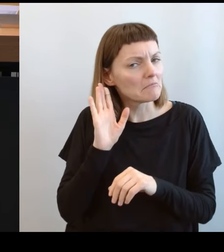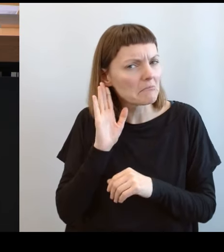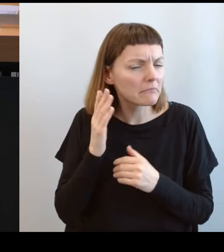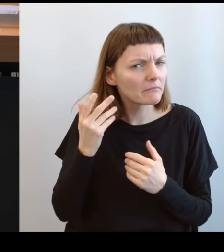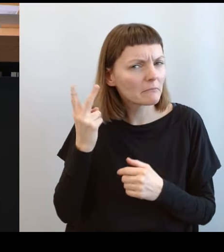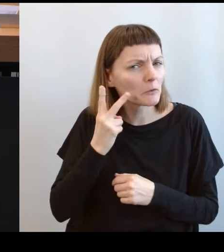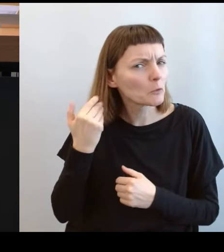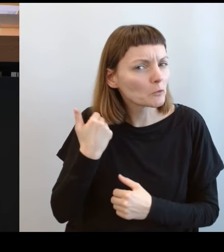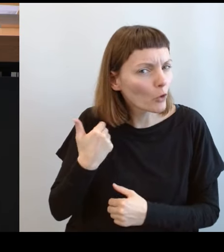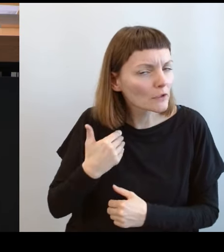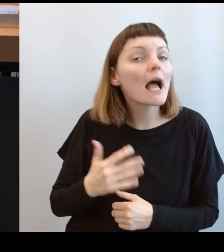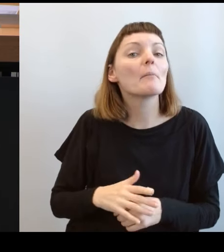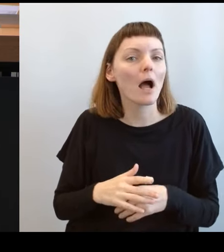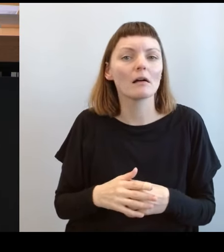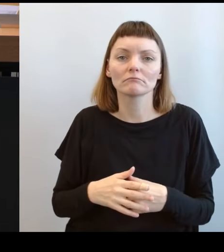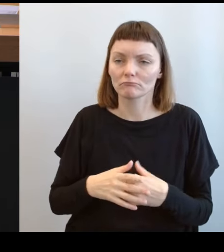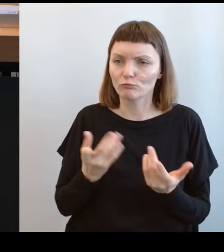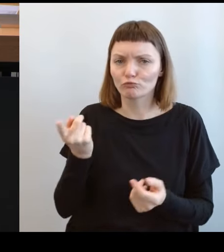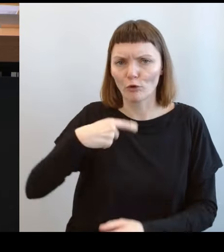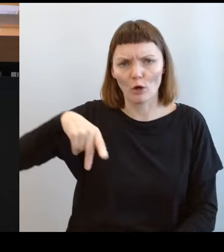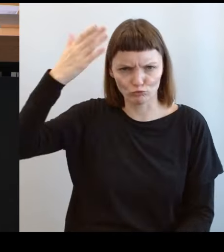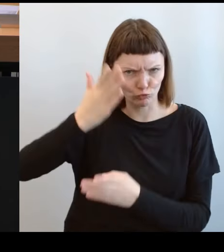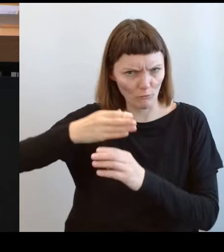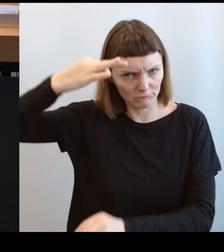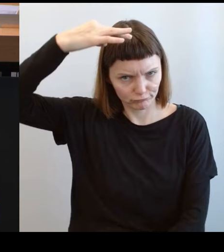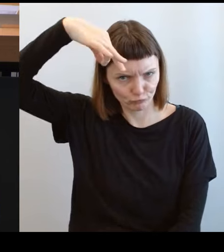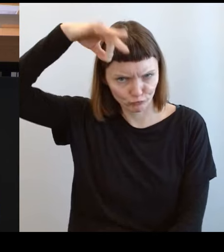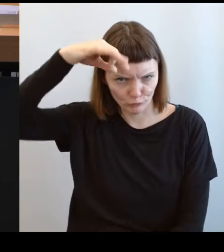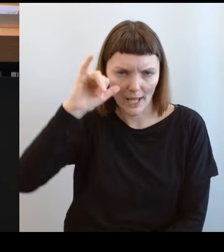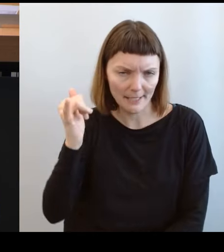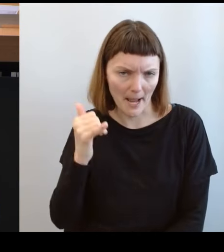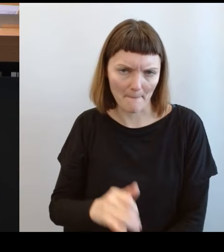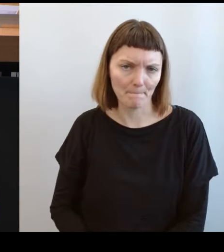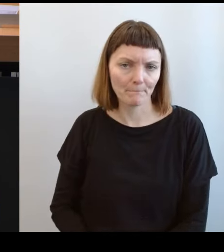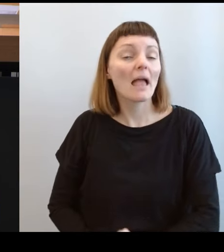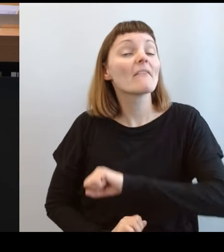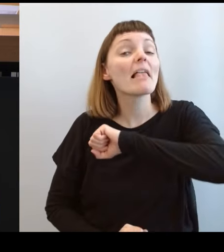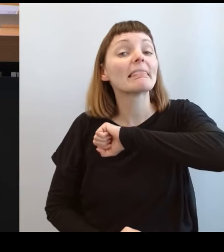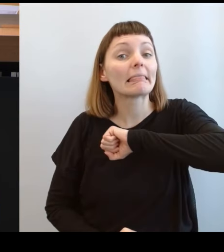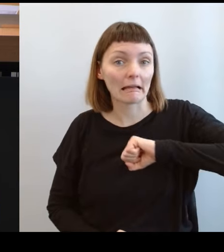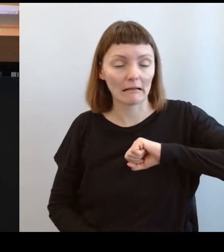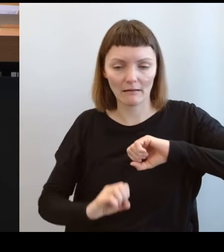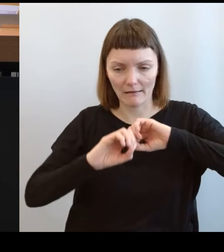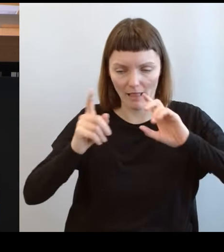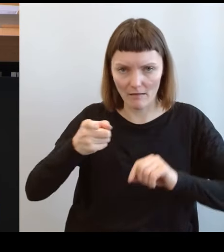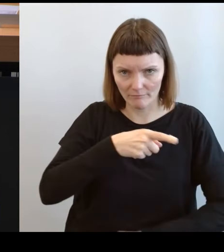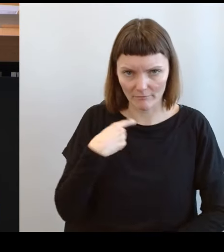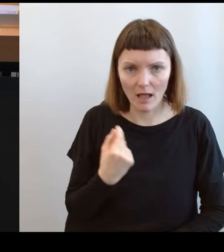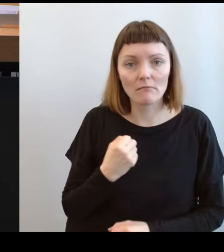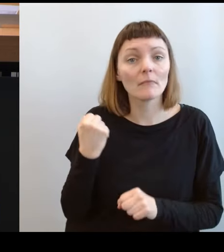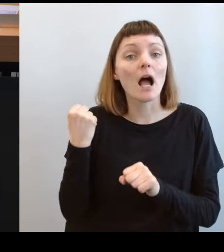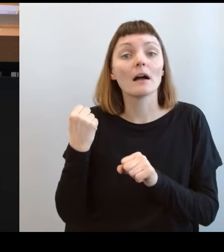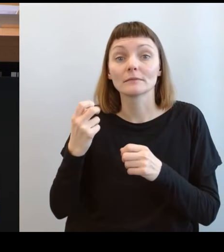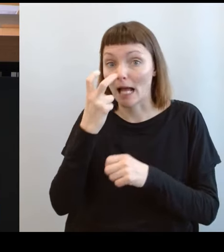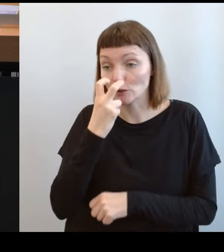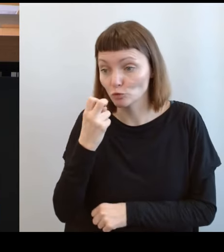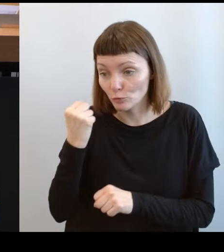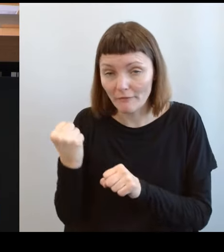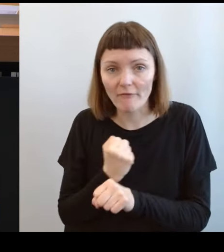Wir als Linke sind natürlich der Auffassung, dass ein Azubiwerk eine prima Sache ist. Wir unterstützen den Antrag der Grünen und der Kollegin Schädlich.